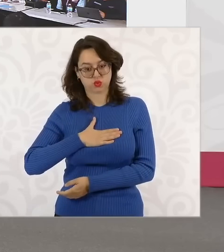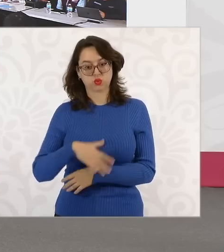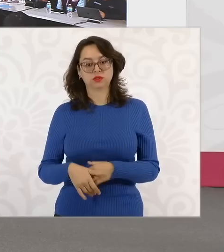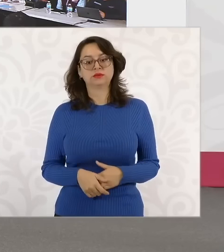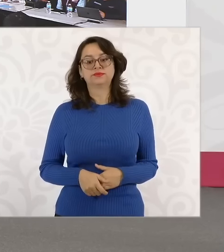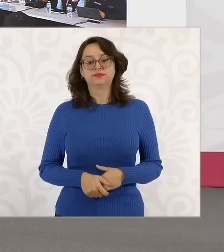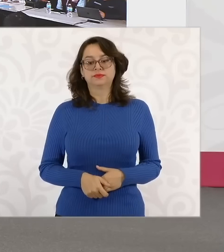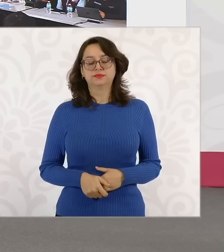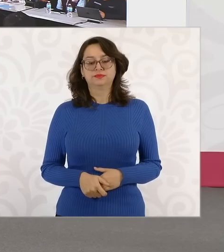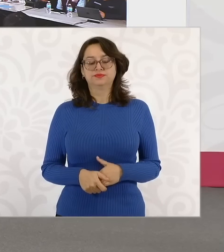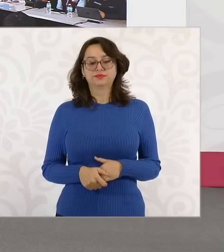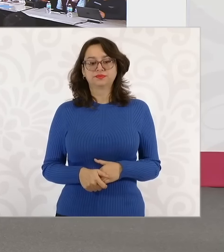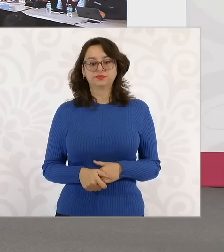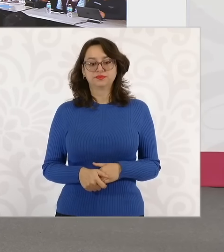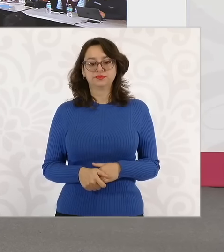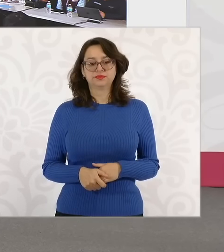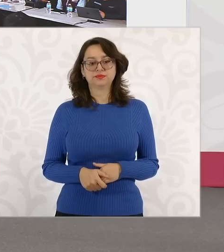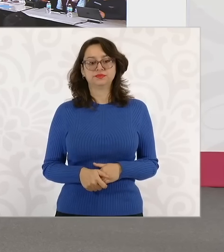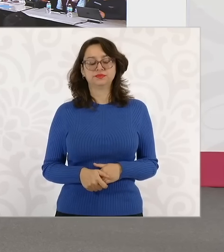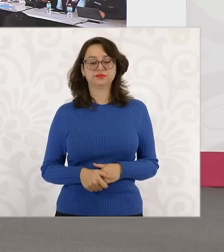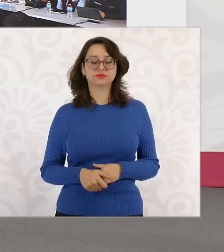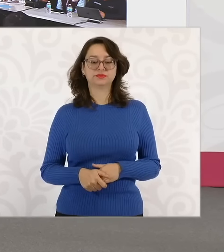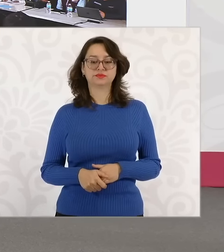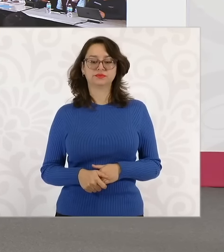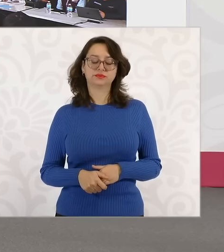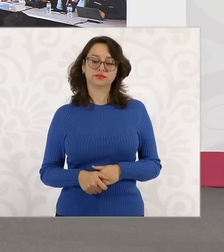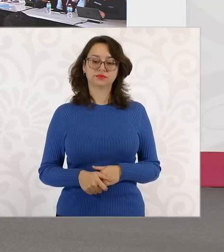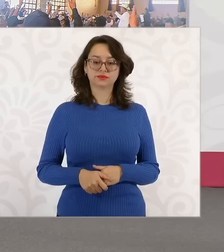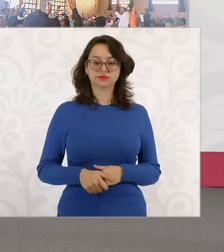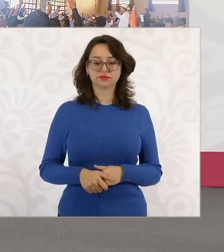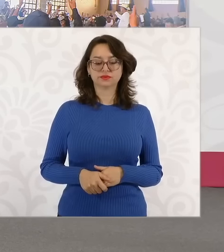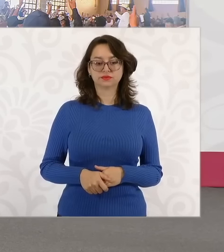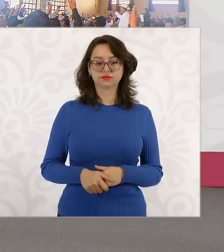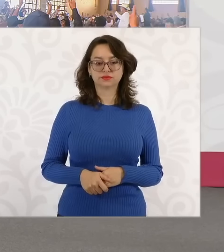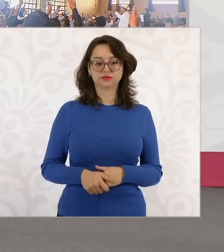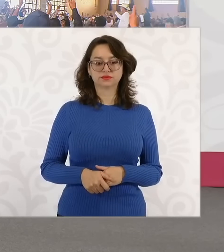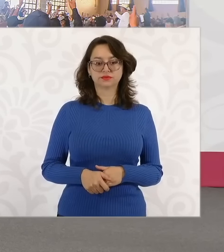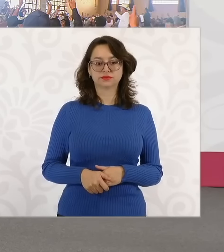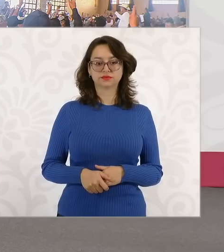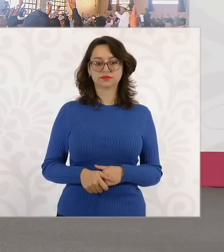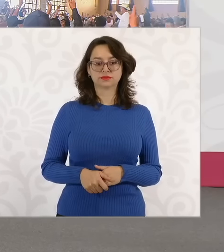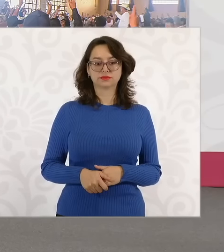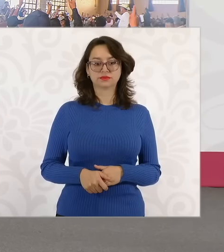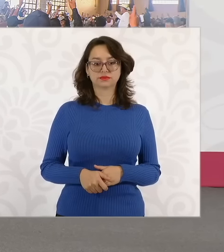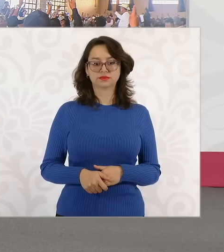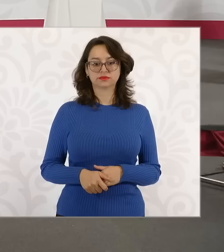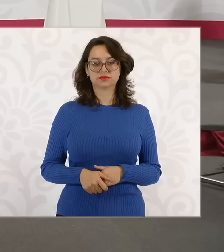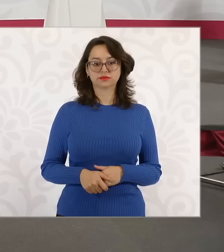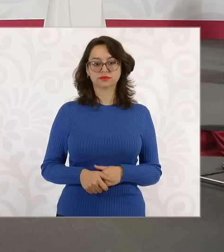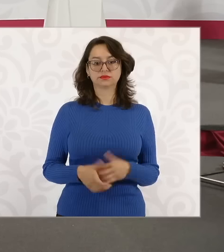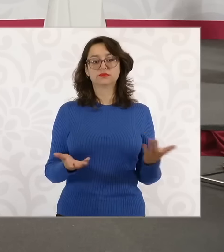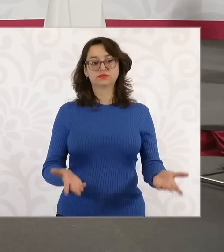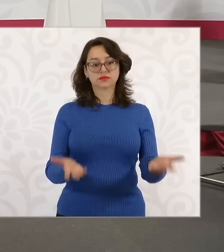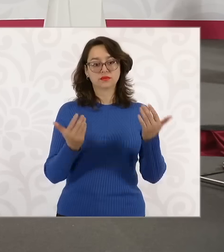en cada en cada lote, en cada parcela. Adelante. Este, ¿cuál ha sido este proceso? Primero fue,